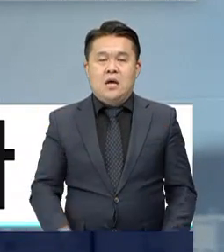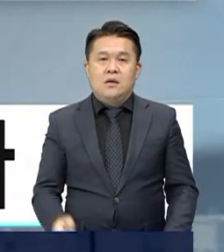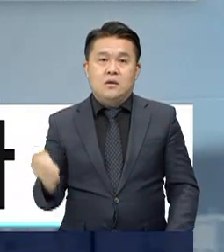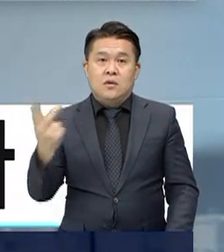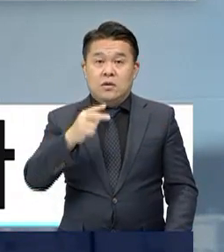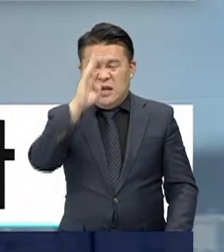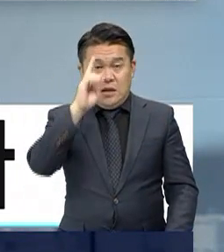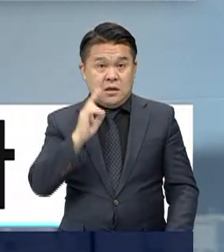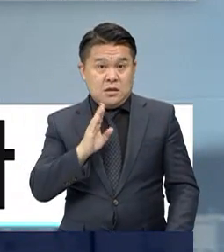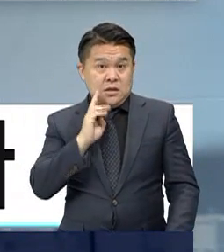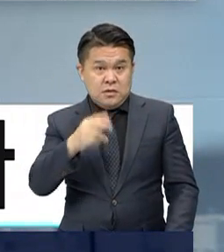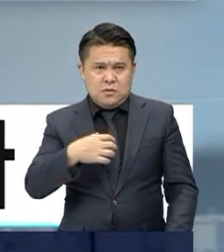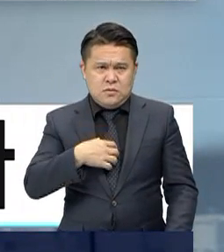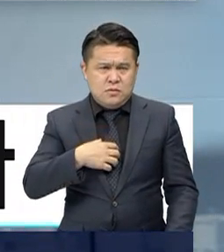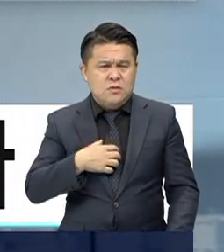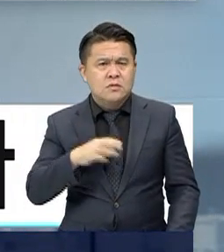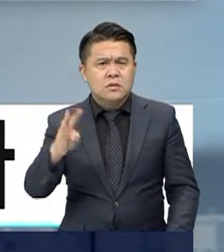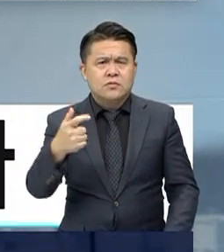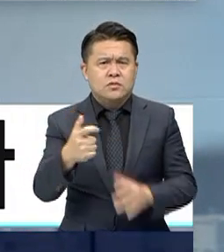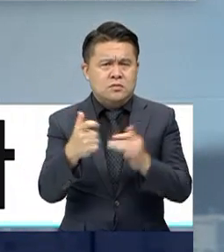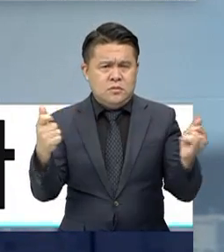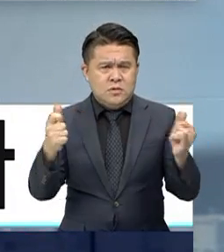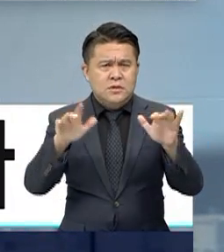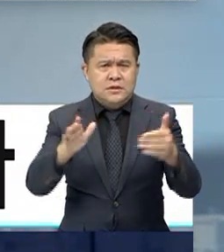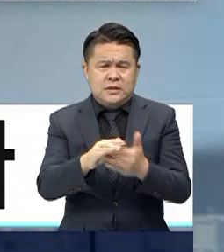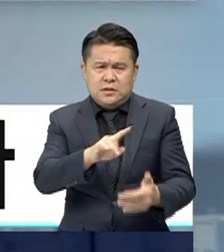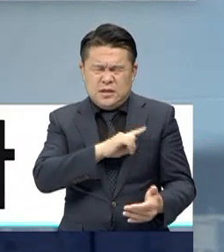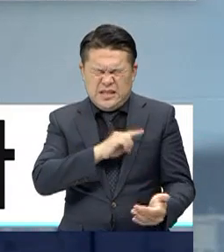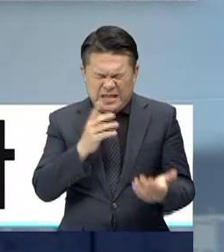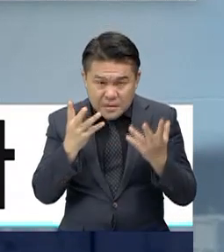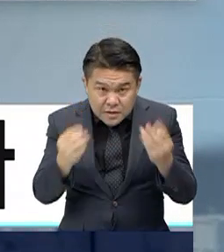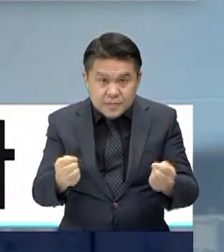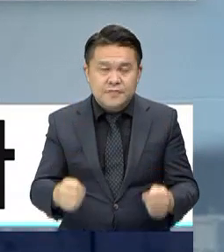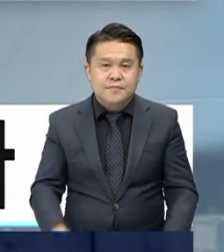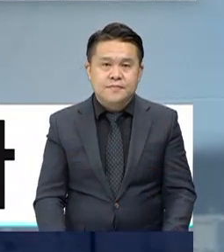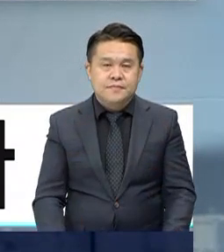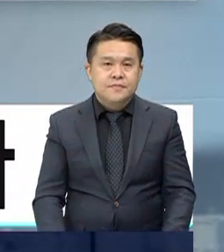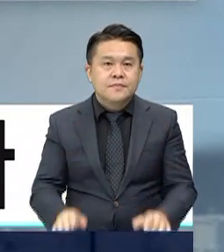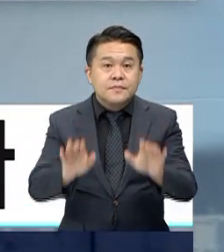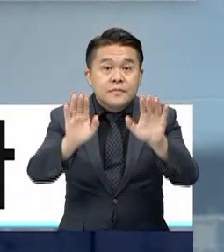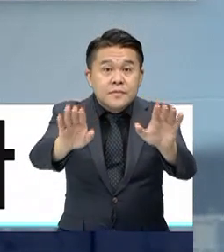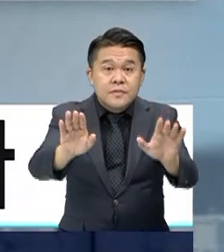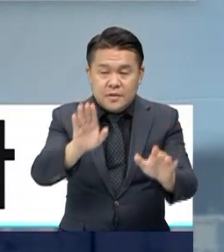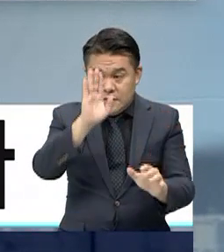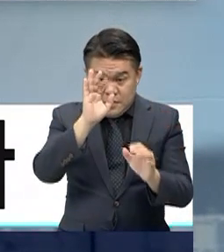위중증 환자도 460명으로 가장 많았습니다. 정부는 방역 지표가 예상보다 빠르게 악화하고 있다고 판단했습니다.